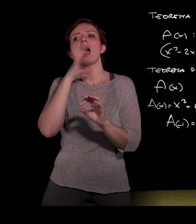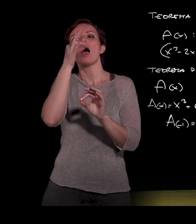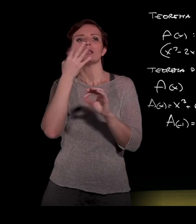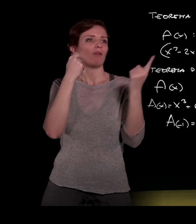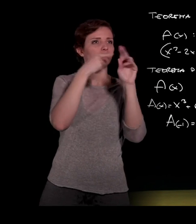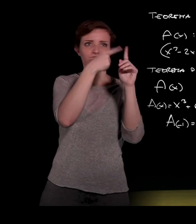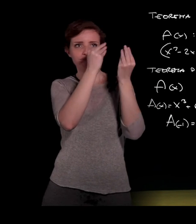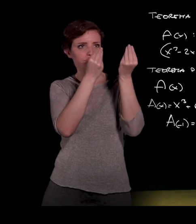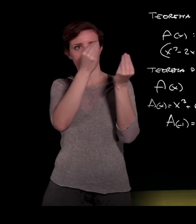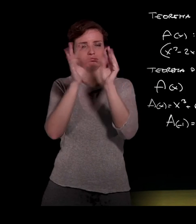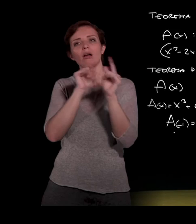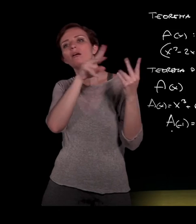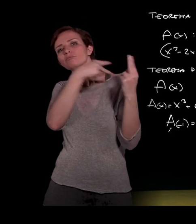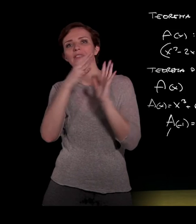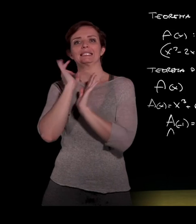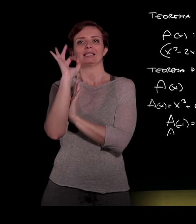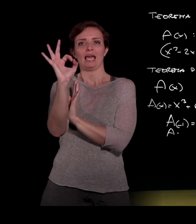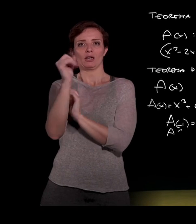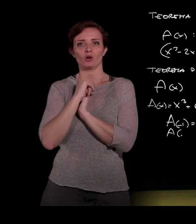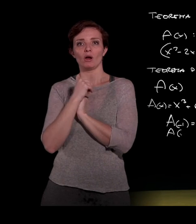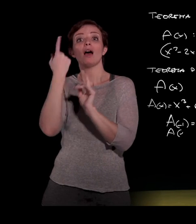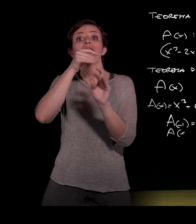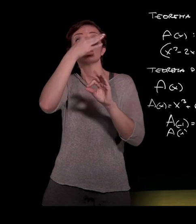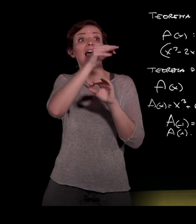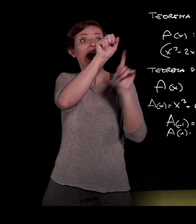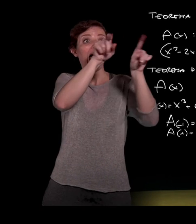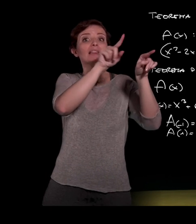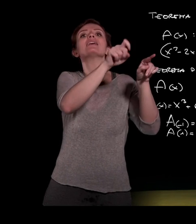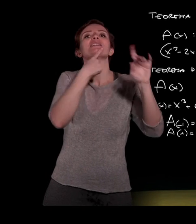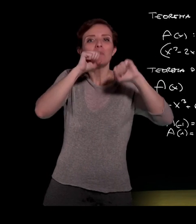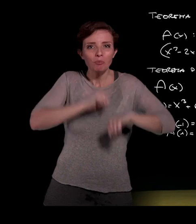Vediamo se lo è anche per il binomio x-1. Questa volta calcoleremo A in corrispondenza di 1.